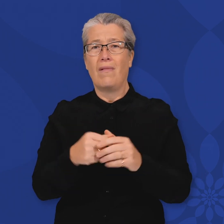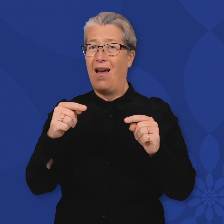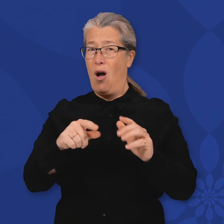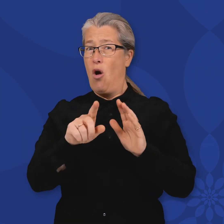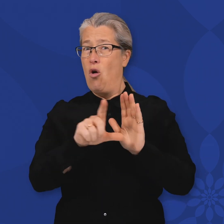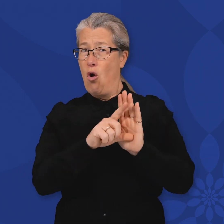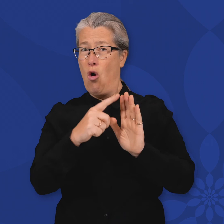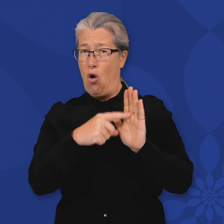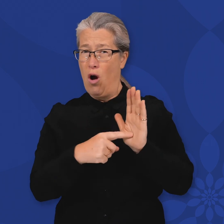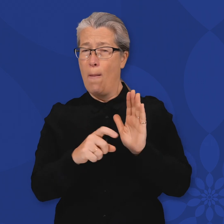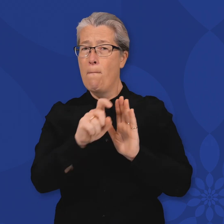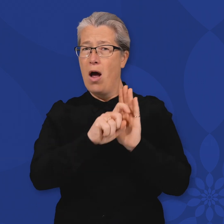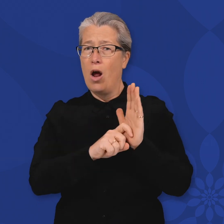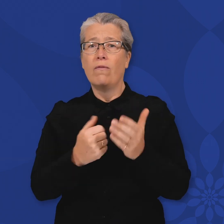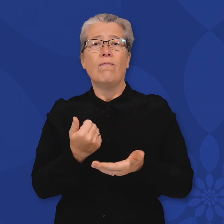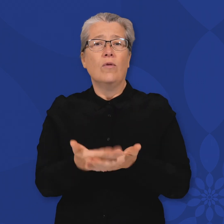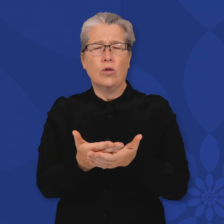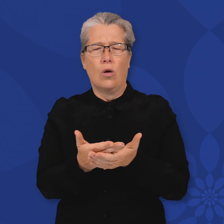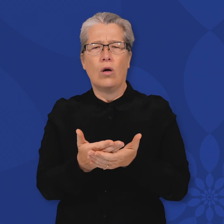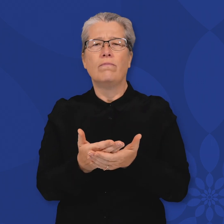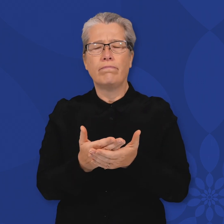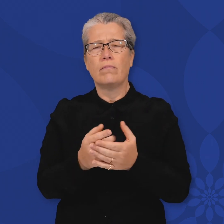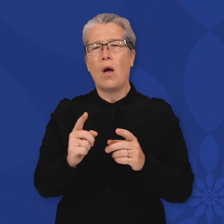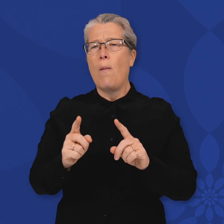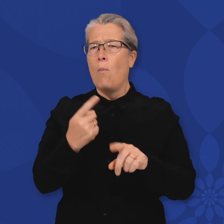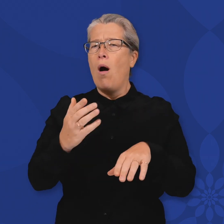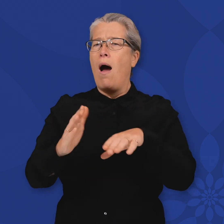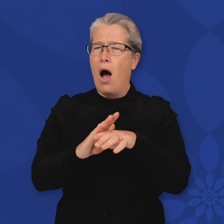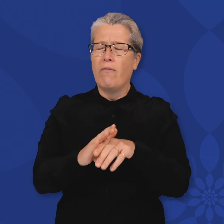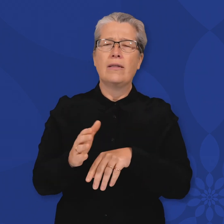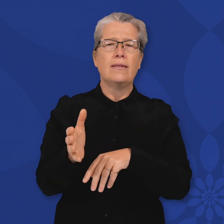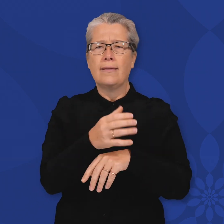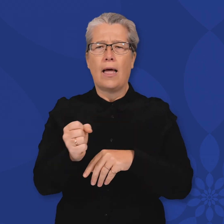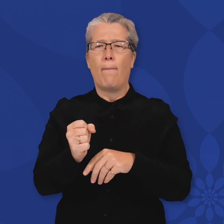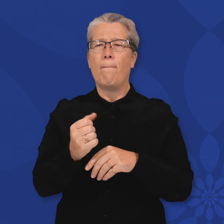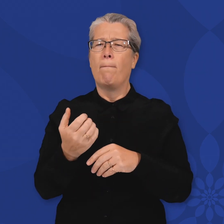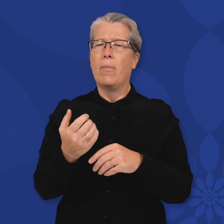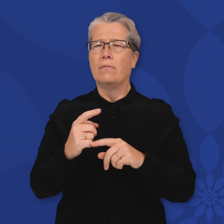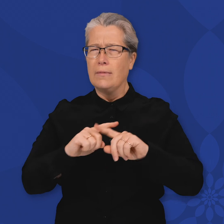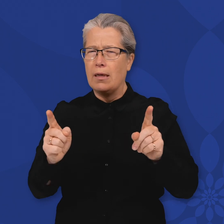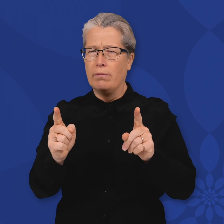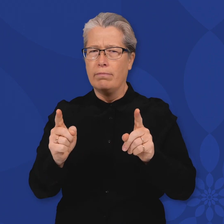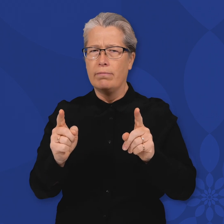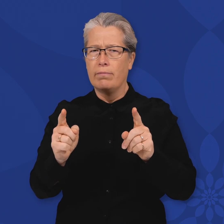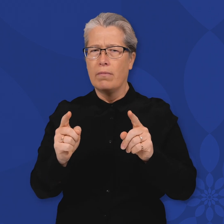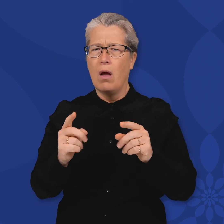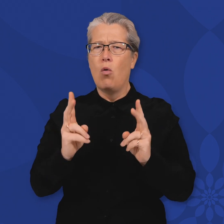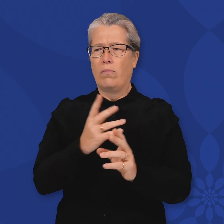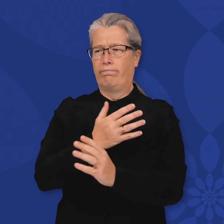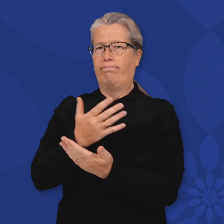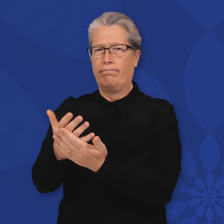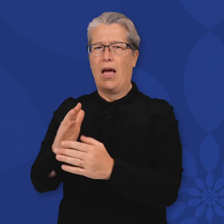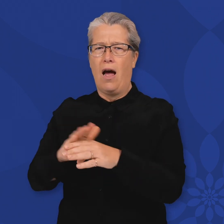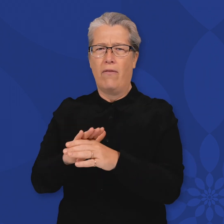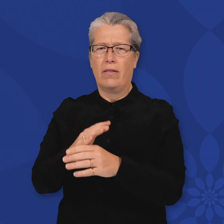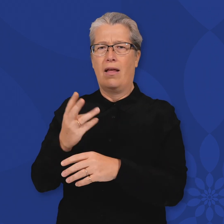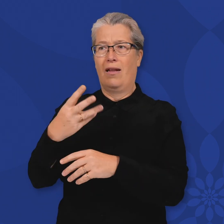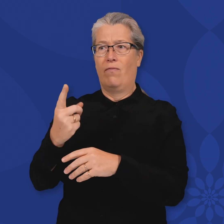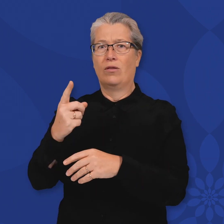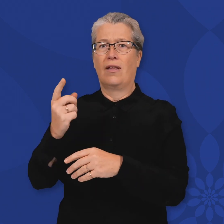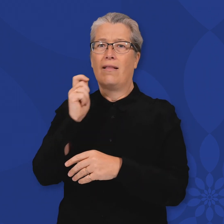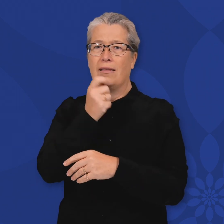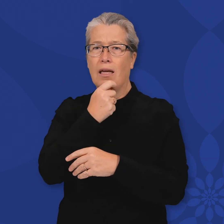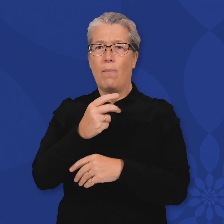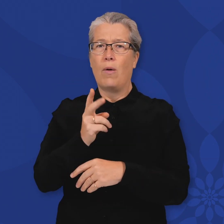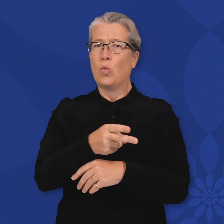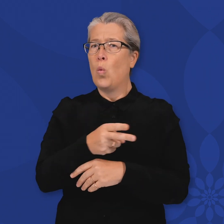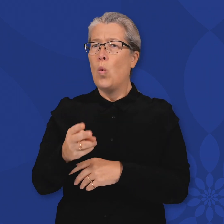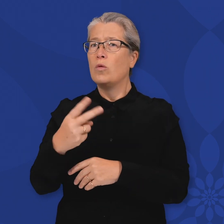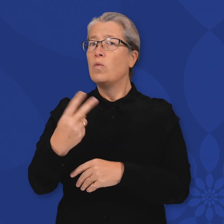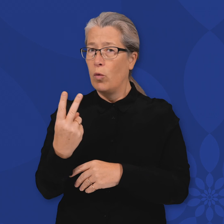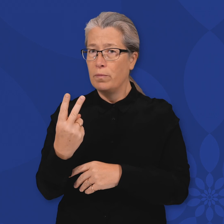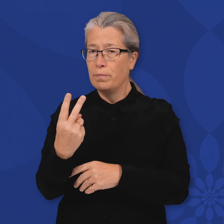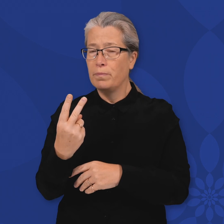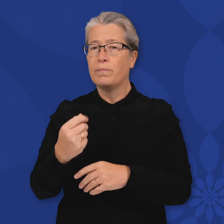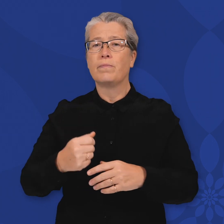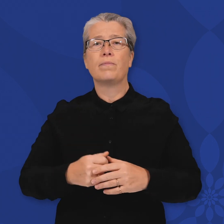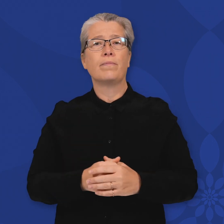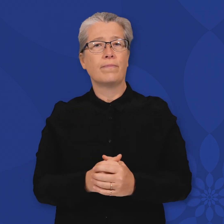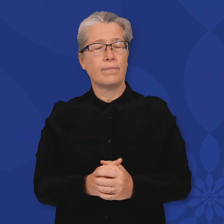Paragrafen föreslås träda i kraft så snart som möjligt och gälla till och med den 31 december 2022.